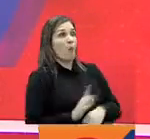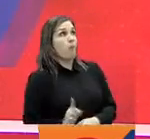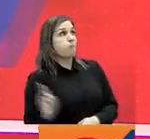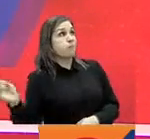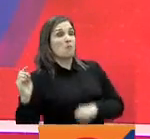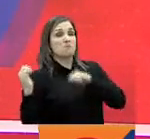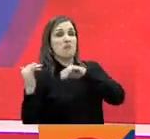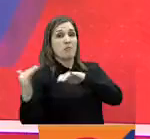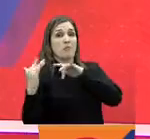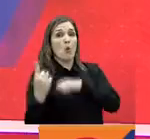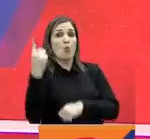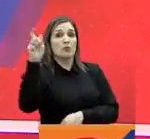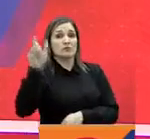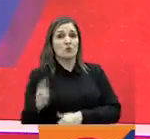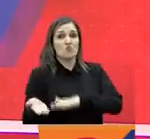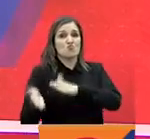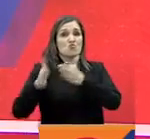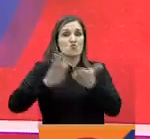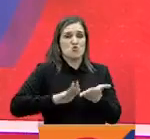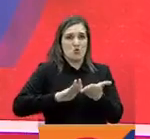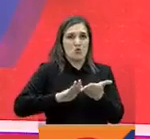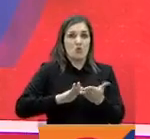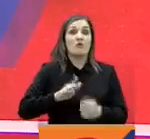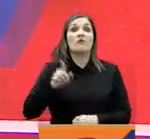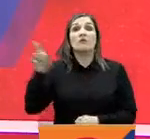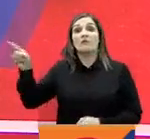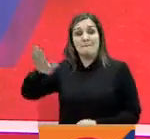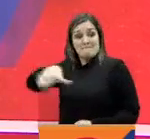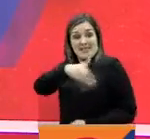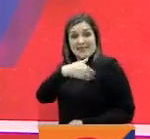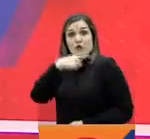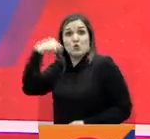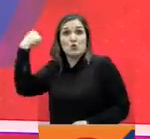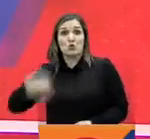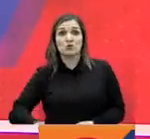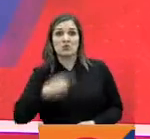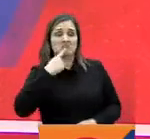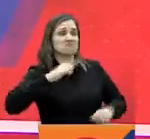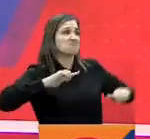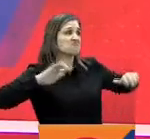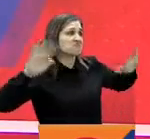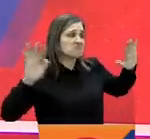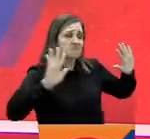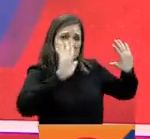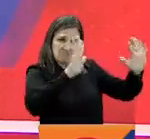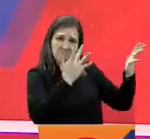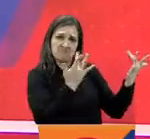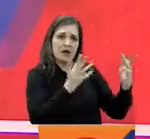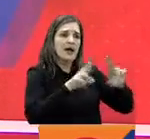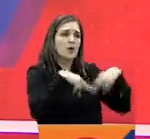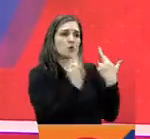EUROS, AUTORIDAD UCRANIANA INFORMA QUE CIVIL MURIERON POR BANDIDOS SEPARATISTAS